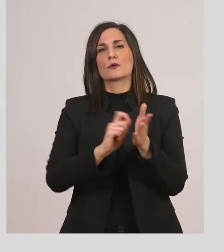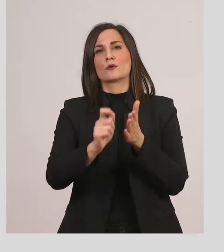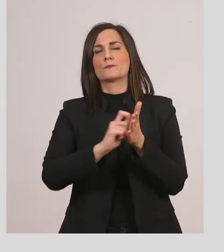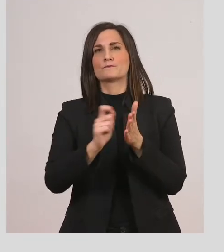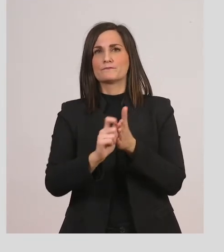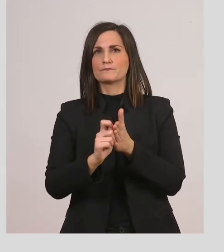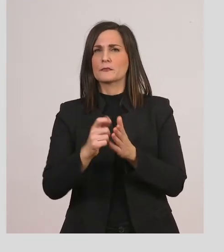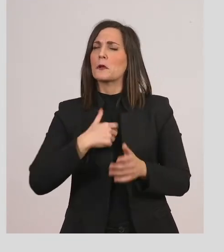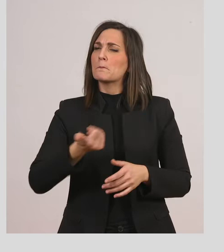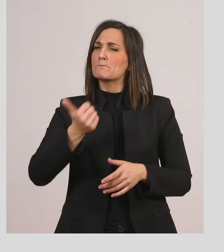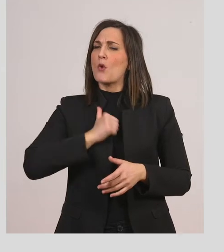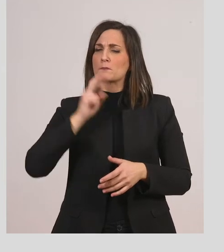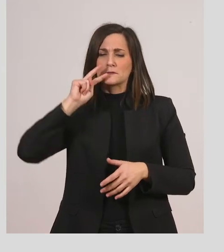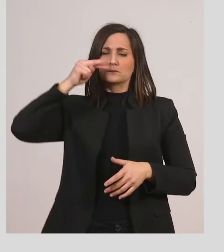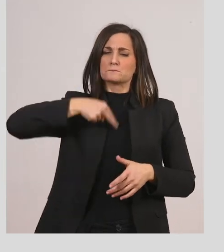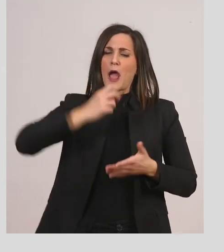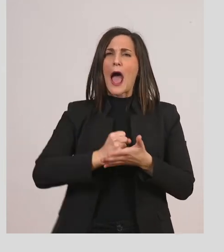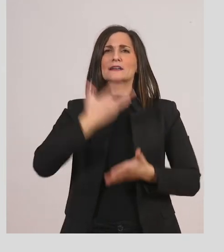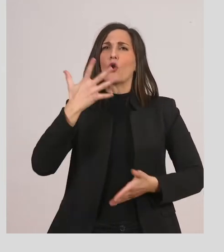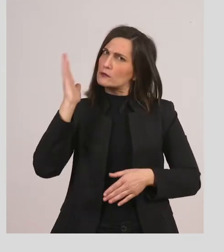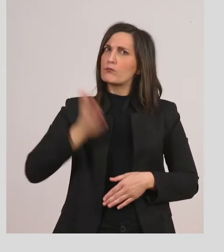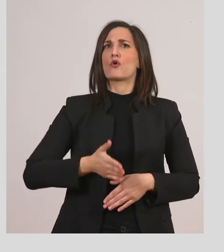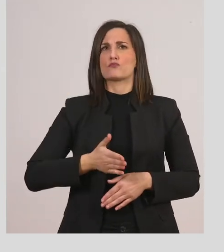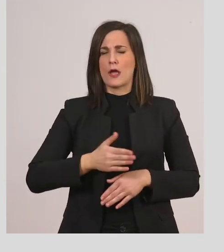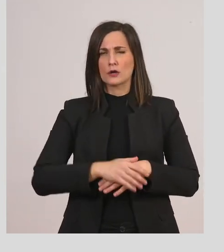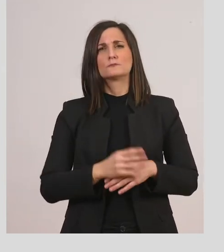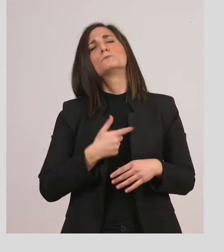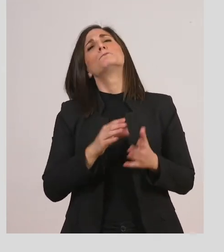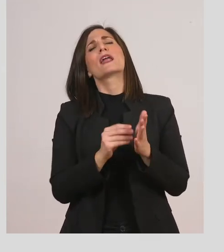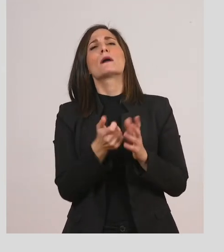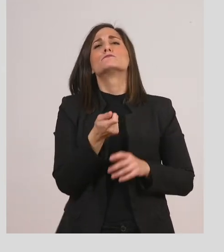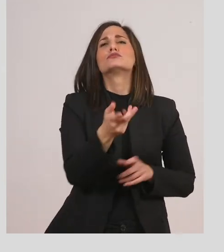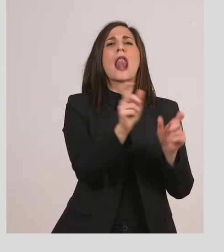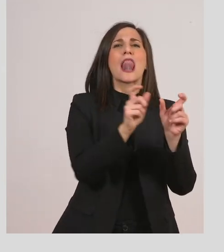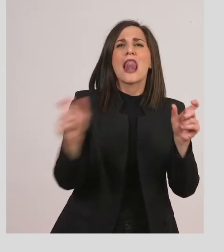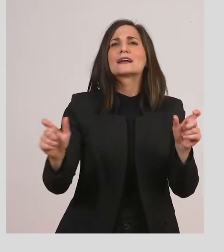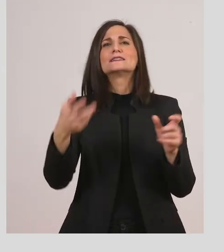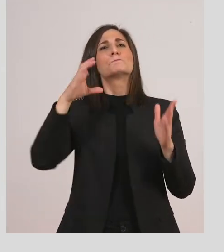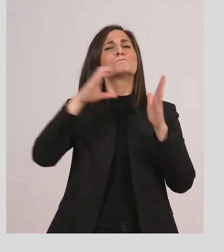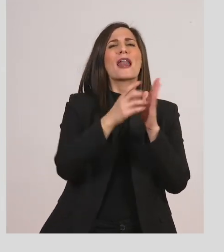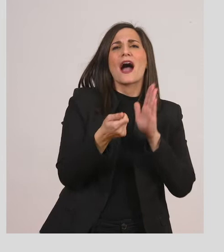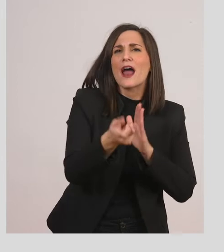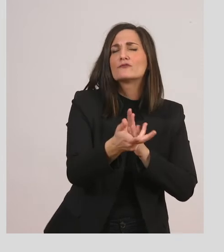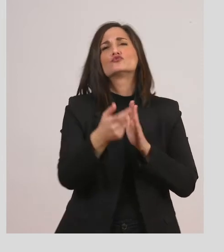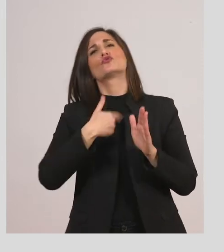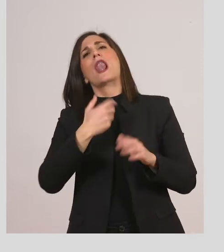Μπορούμε μόνοι μας να αξιολογήσουμε το γραπτό μας. Μπορούμε να μετρήσουμε τον αριθμό λέξεων, παραγράφων, προτάσεων, τα ορθογραφικά μας λάθη να τα καταγράψουμε κάπου.